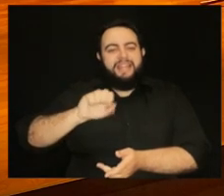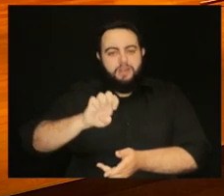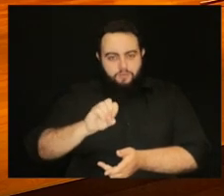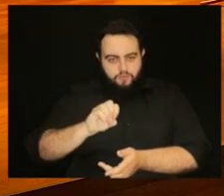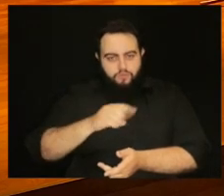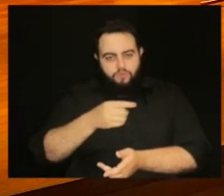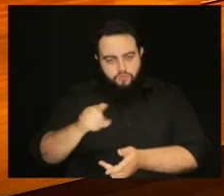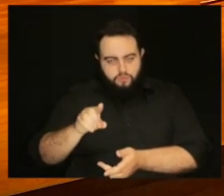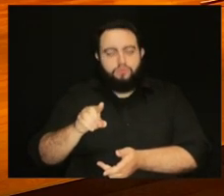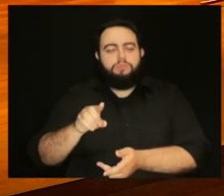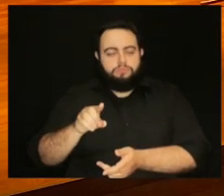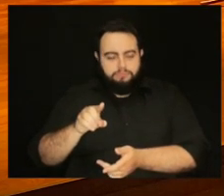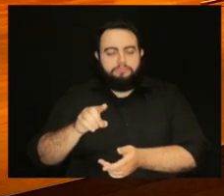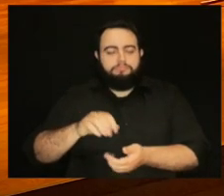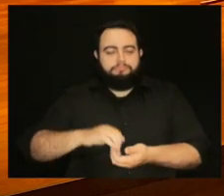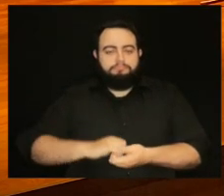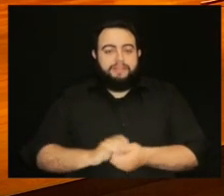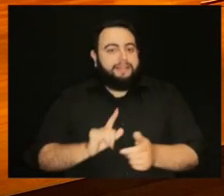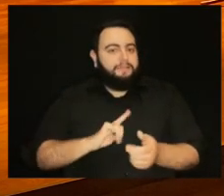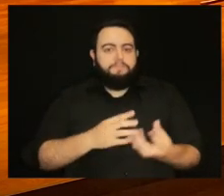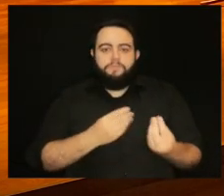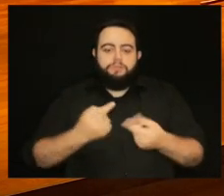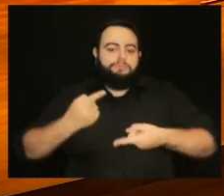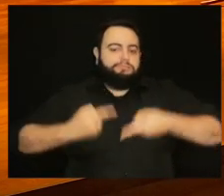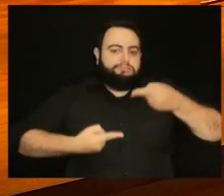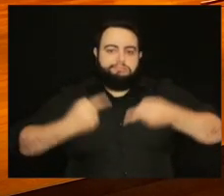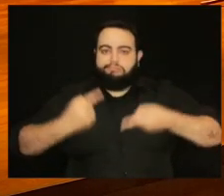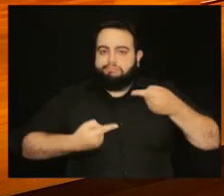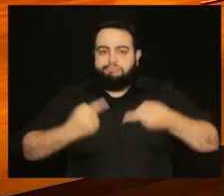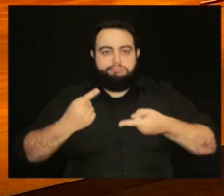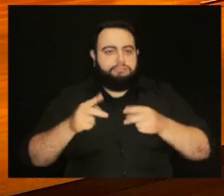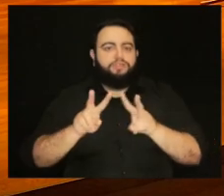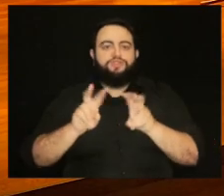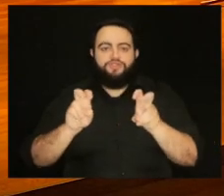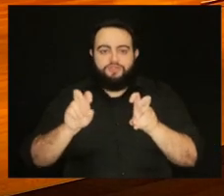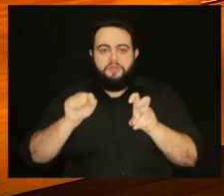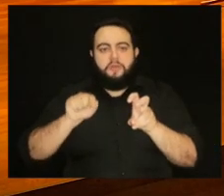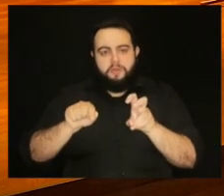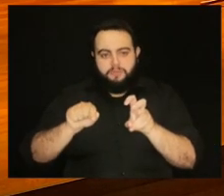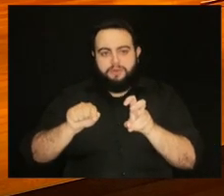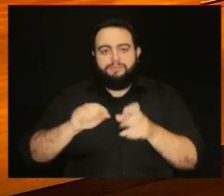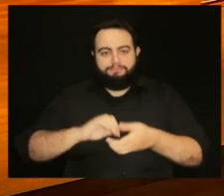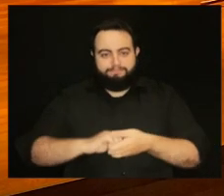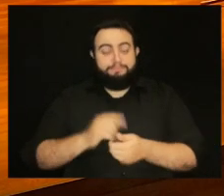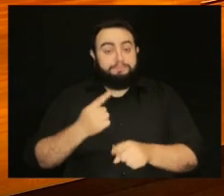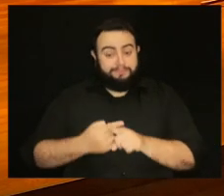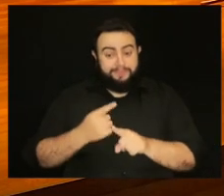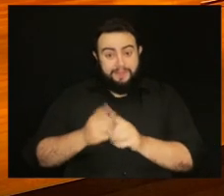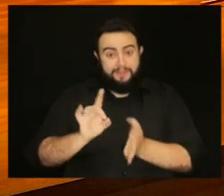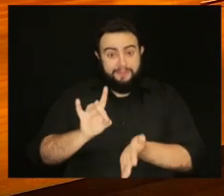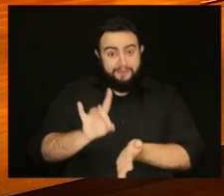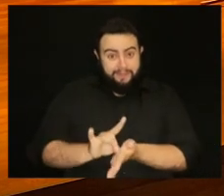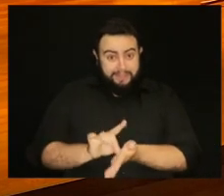campero. E tem muita discussão sobre isso inclusive, porque na verdade se tu levar um pandeiro, se